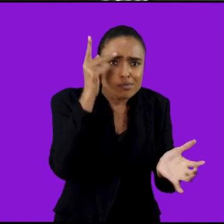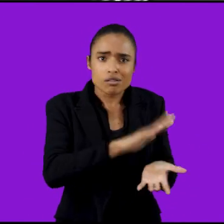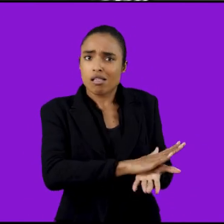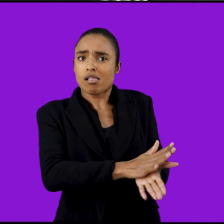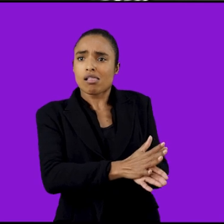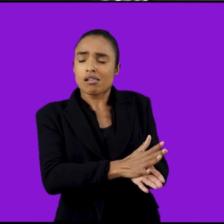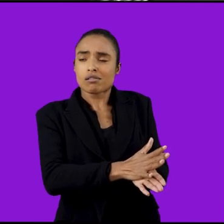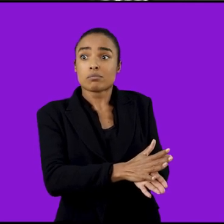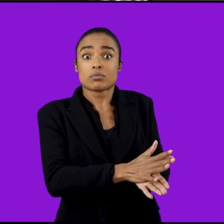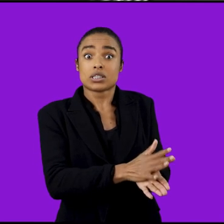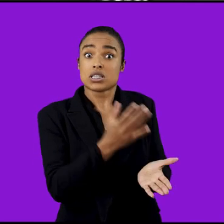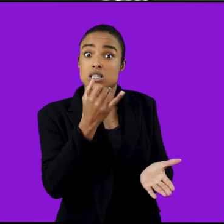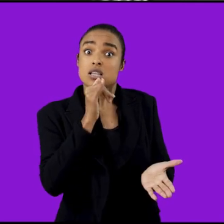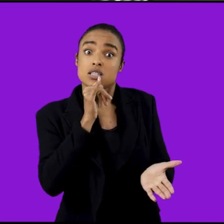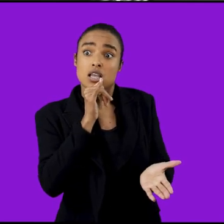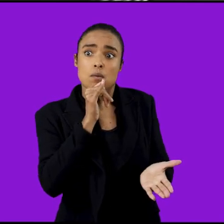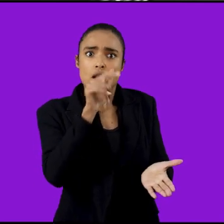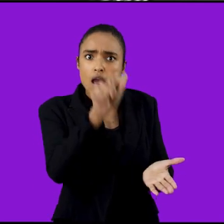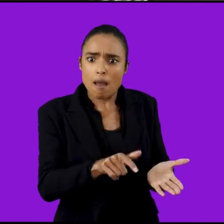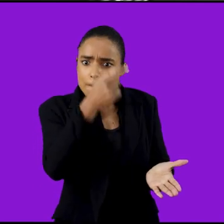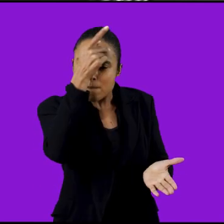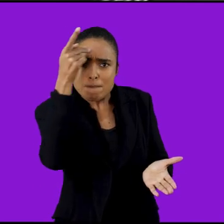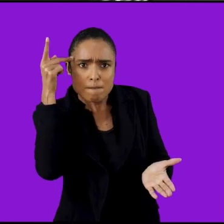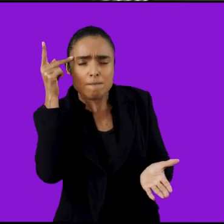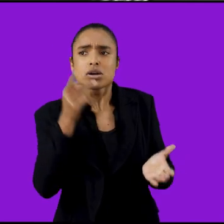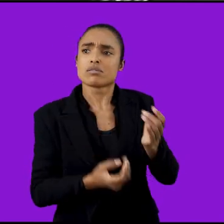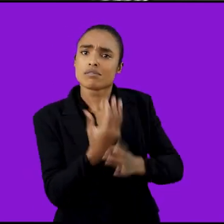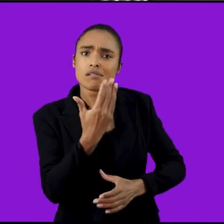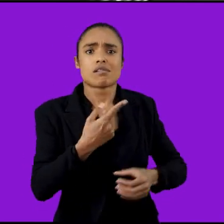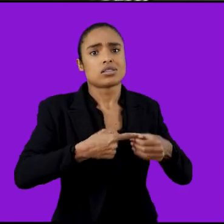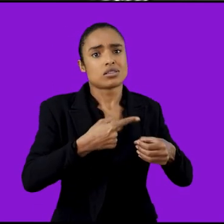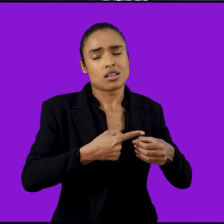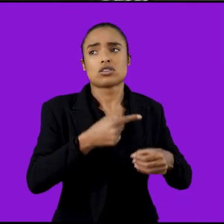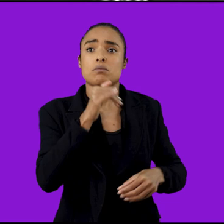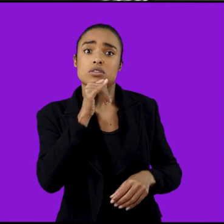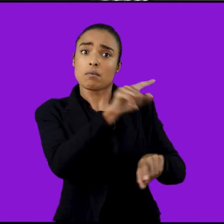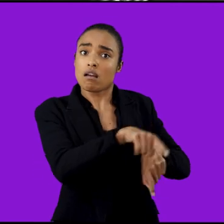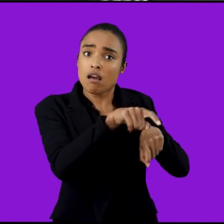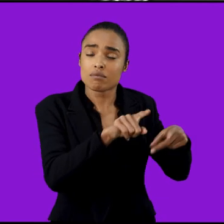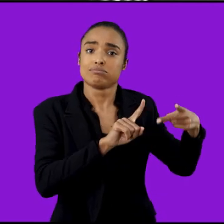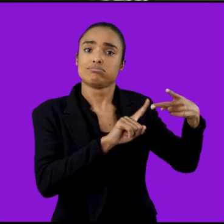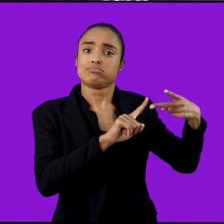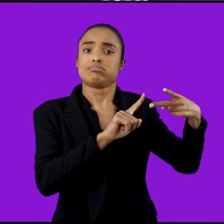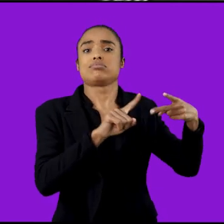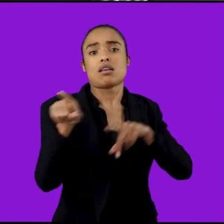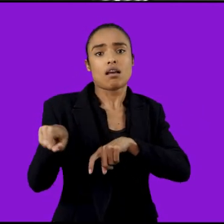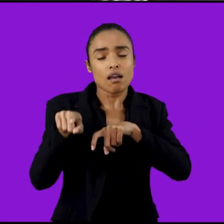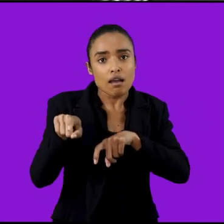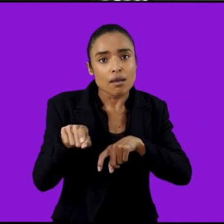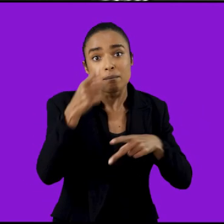Principalmente quando a gente fala sobre os grandes feitos da cidade: caipiras, lavradores,